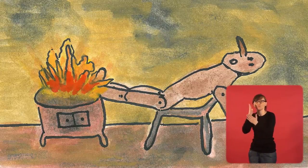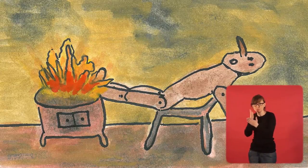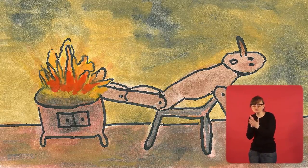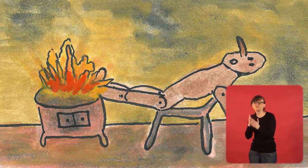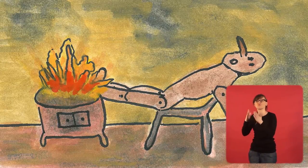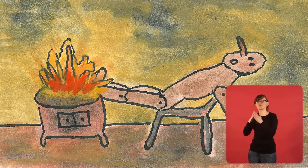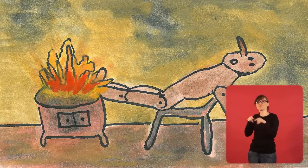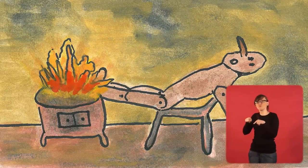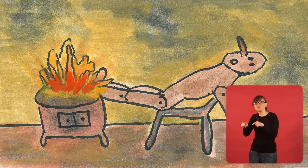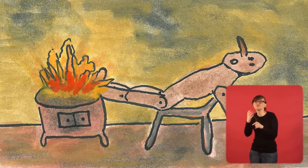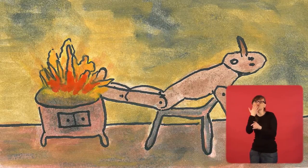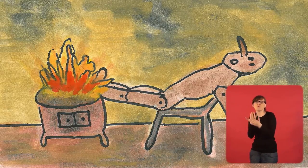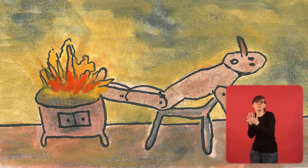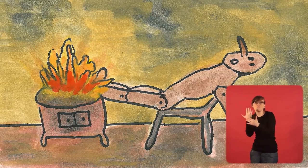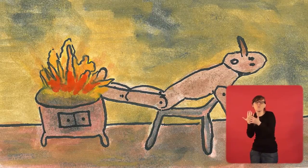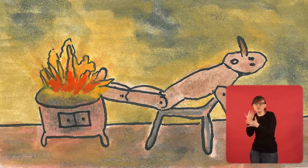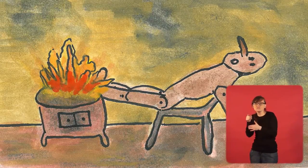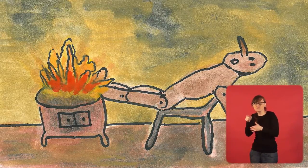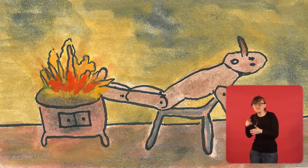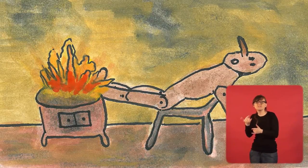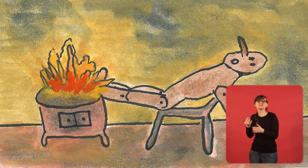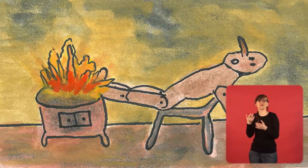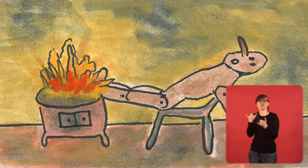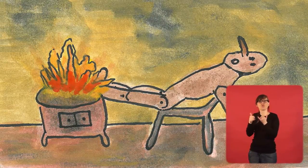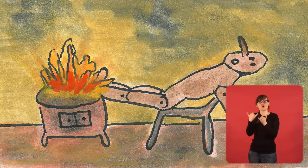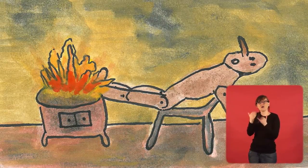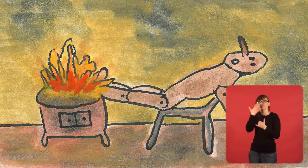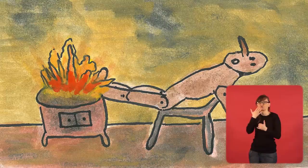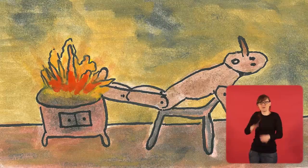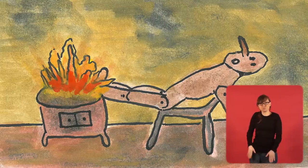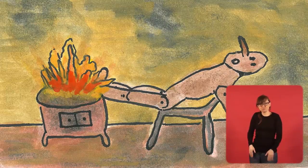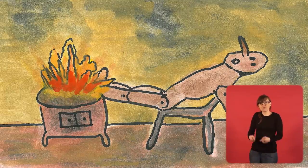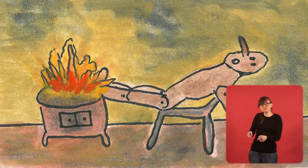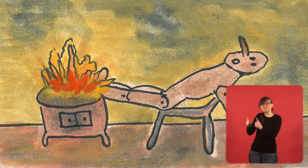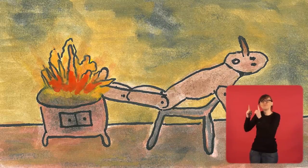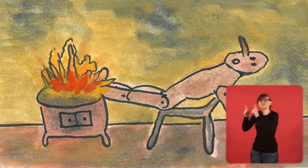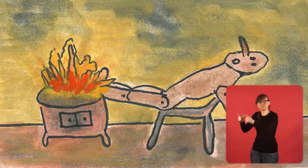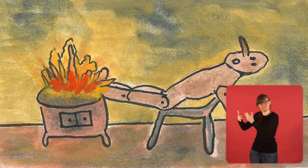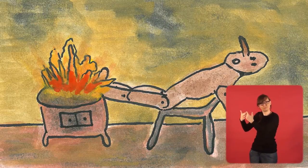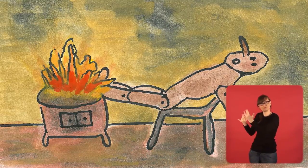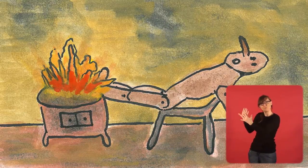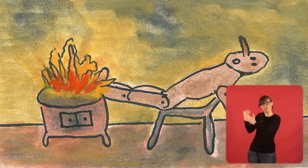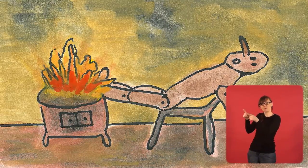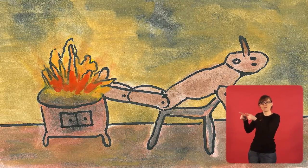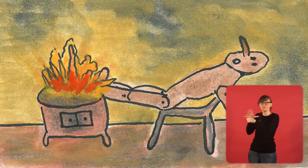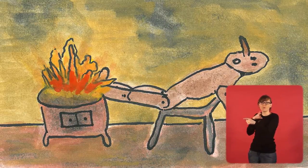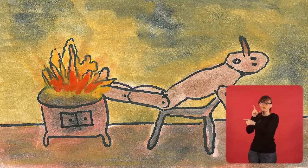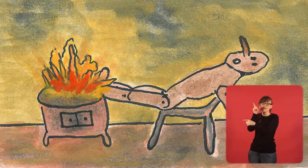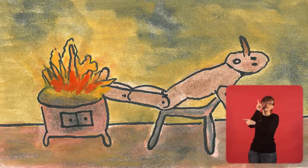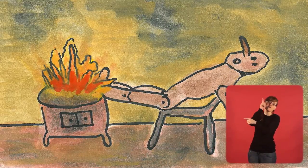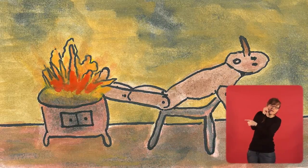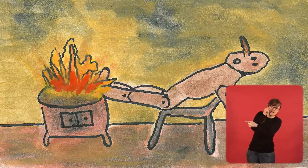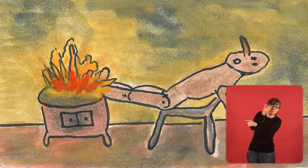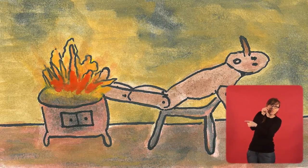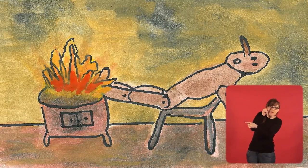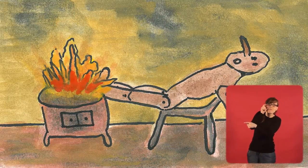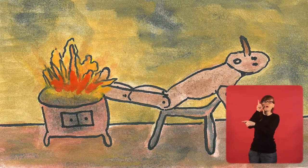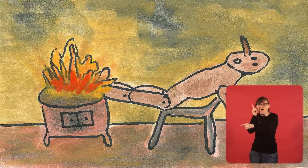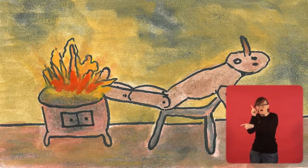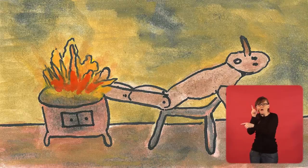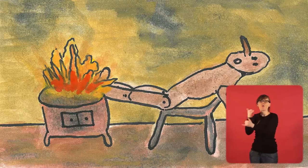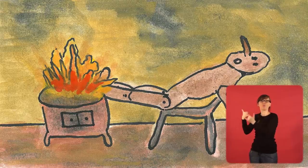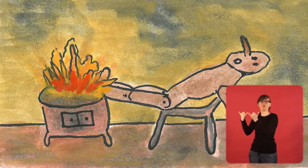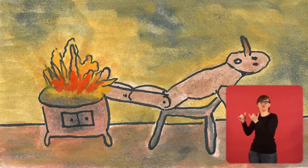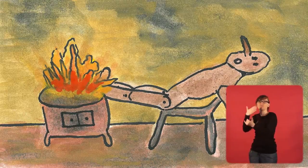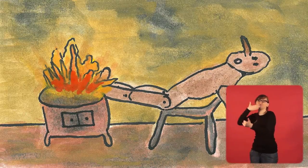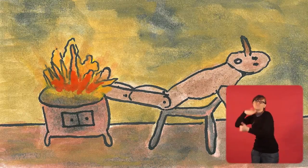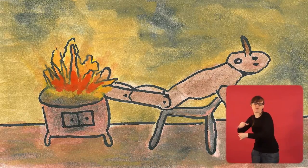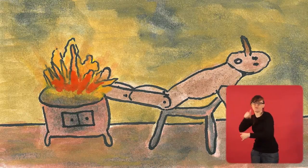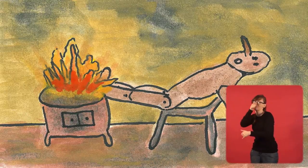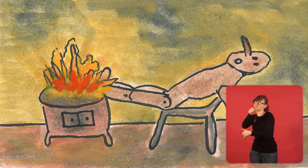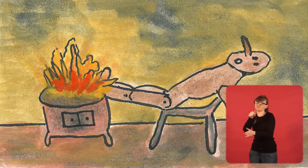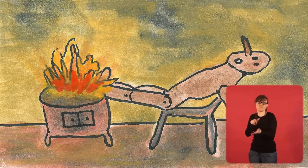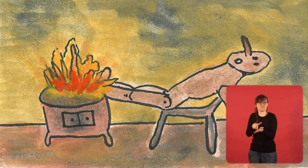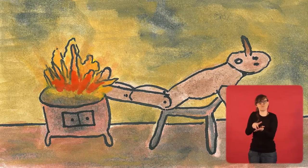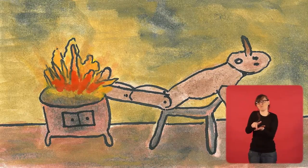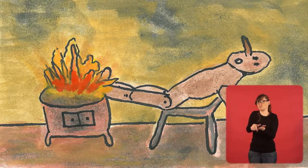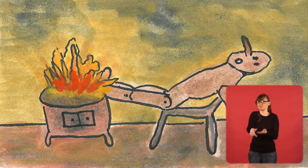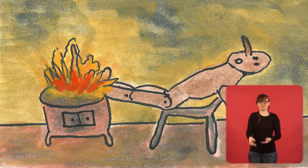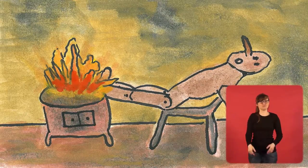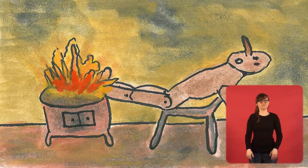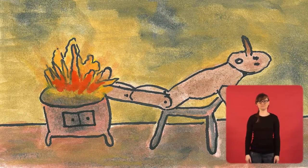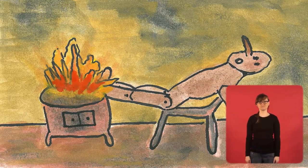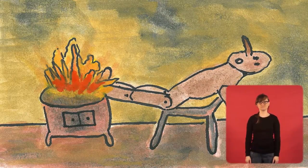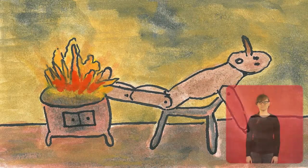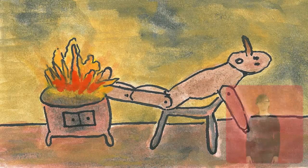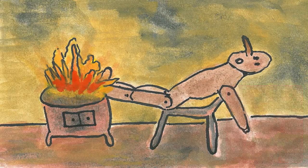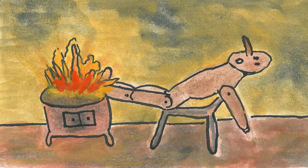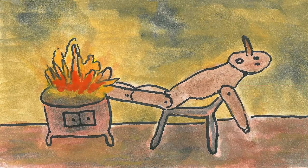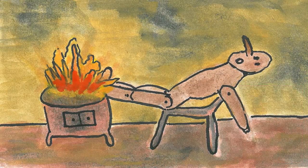Chciał ogrzać stopy na piecyku, ale zasnął, a gdy się obudził, nie mógł chodzić, bo jego stopy się spaliły.